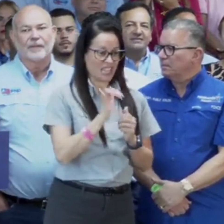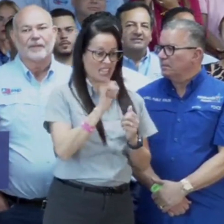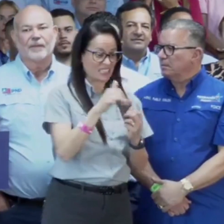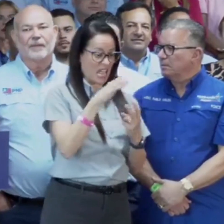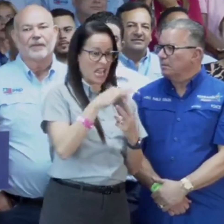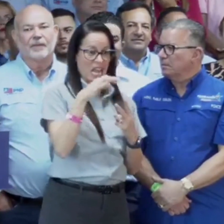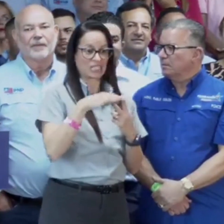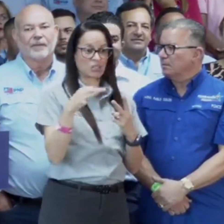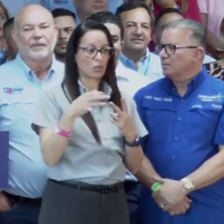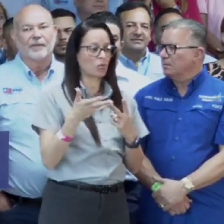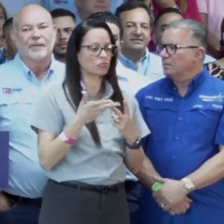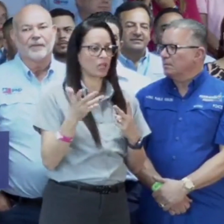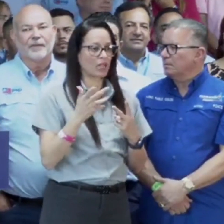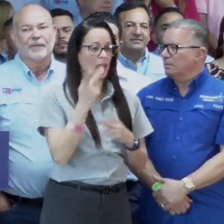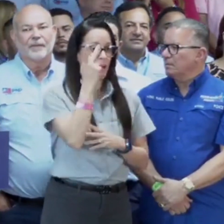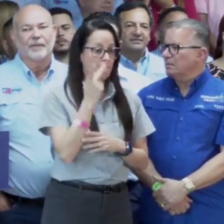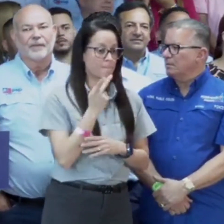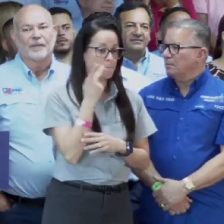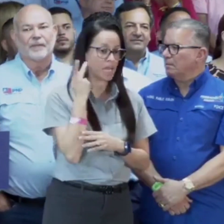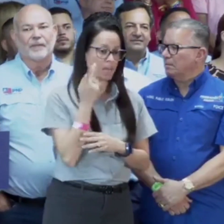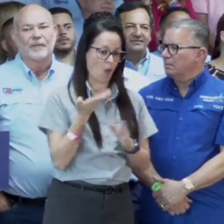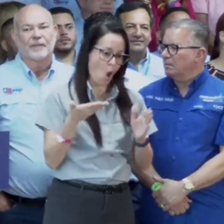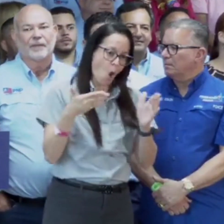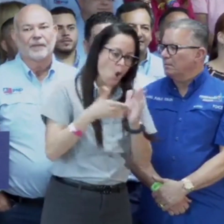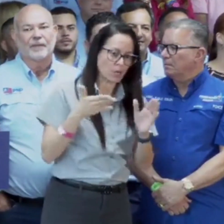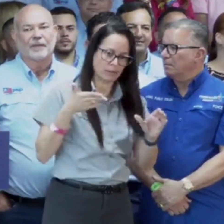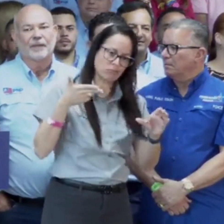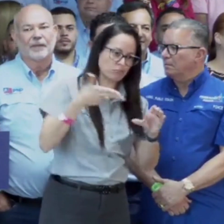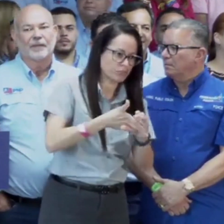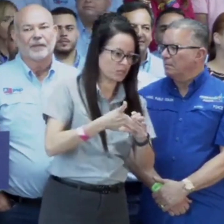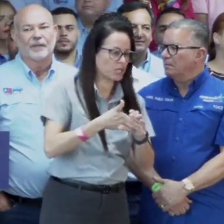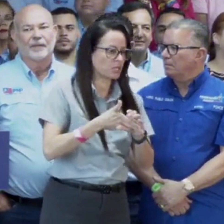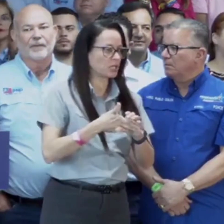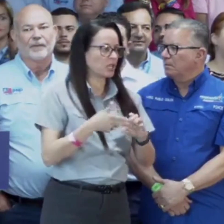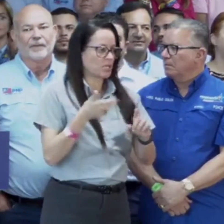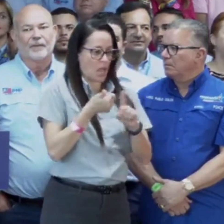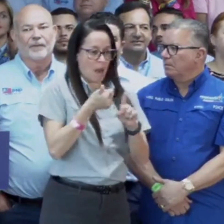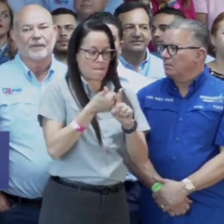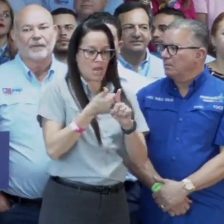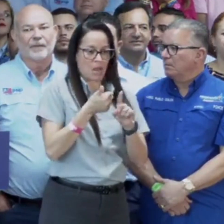que corre por tercera vez eliminó la palabra independencia de su rótulo eliminó la palabra